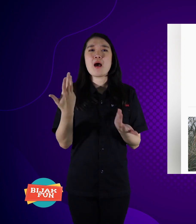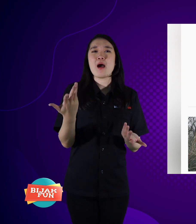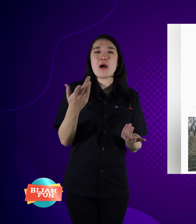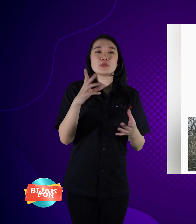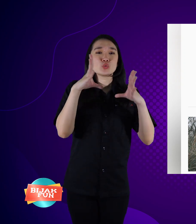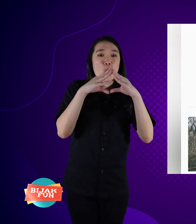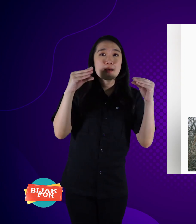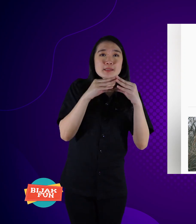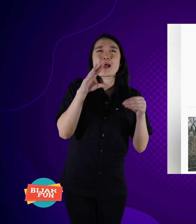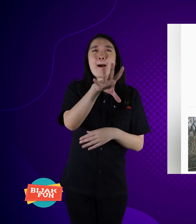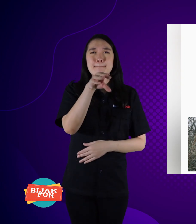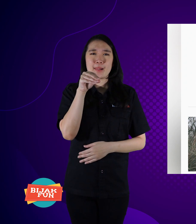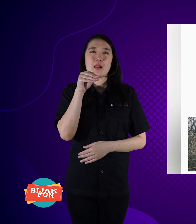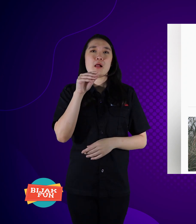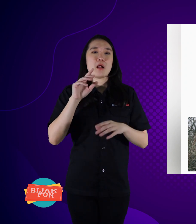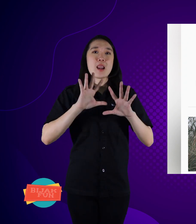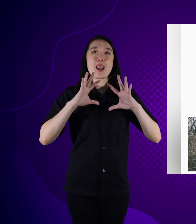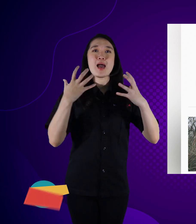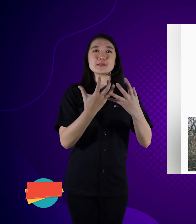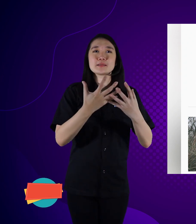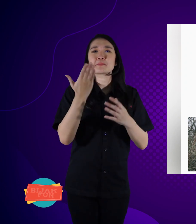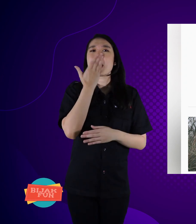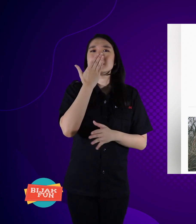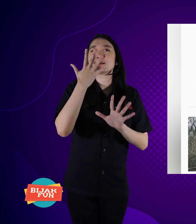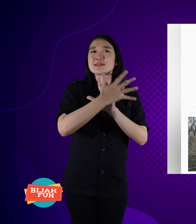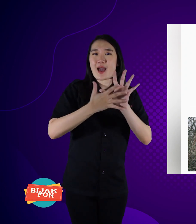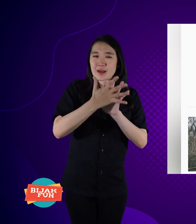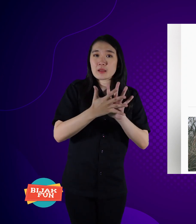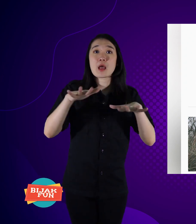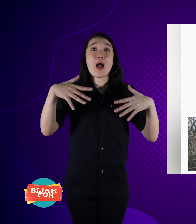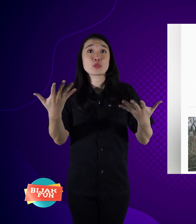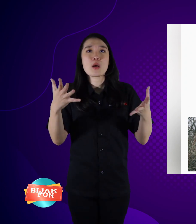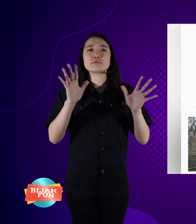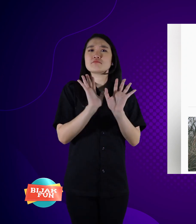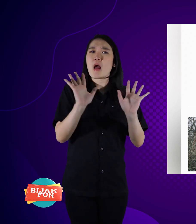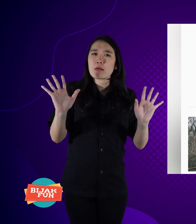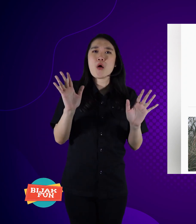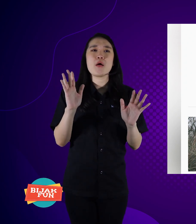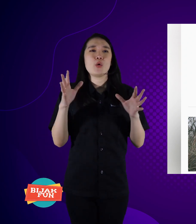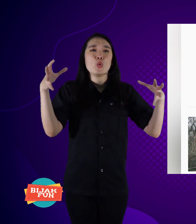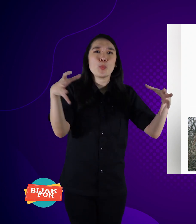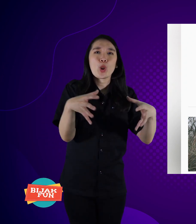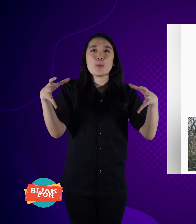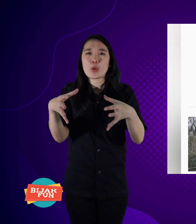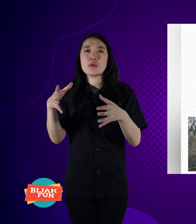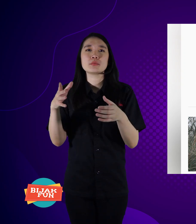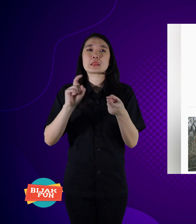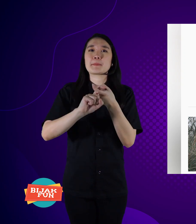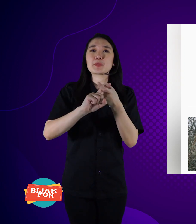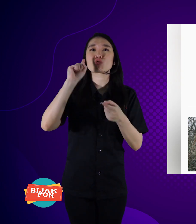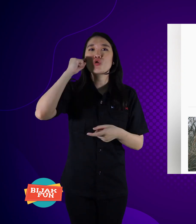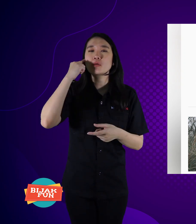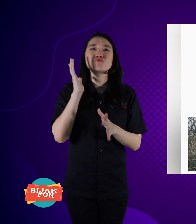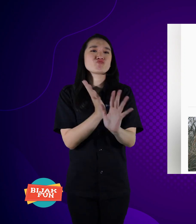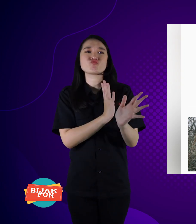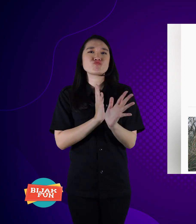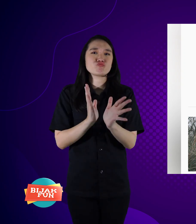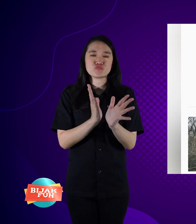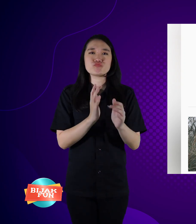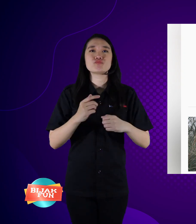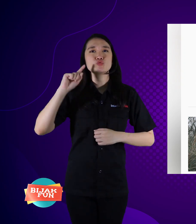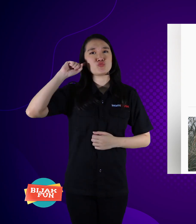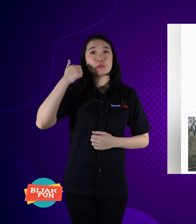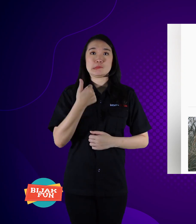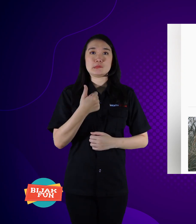Maka solusinya dengan mengikuti kelas bahasa isyarat dan banyak bergaul dengan Teman-teman Tuli.